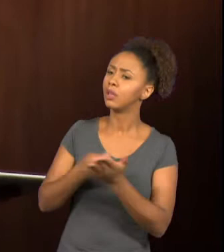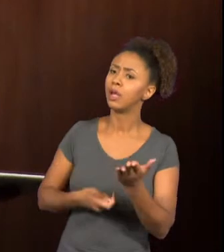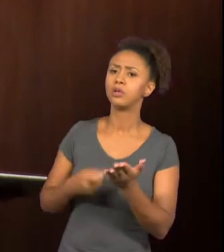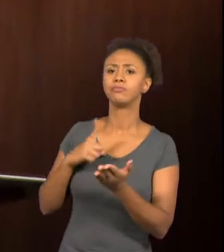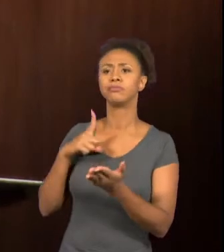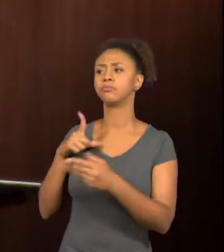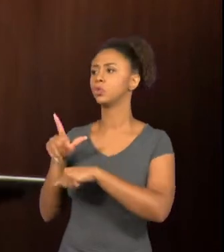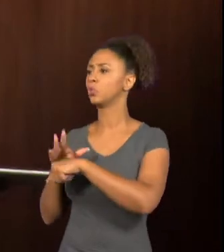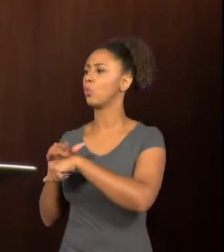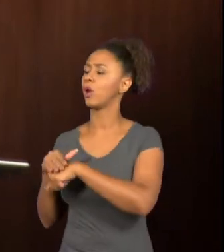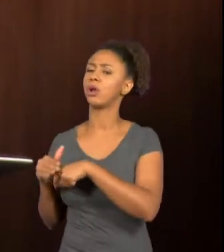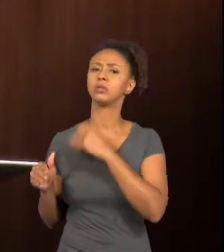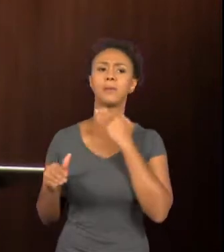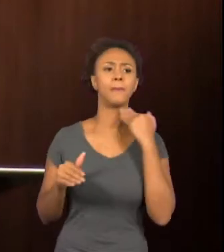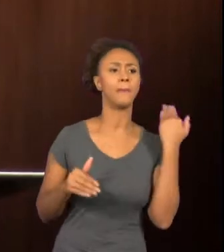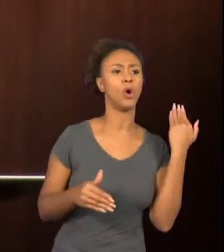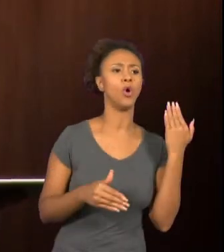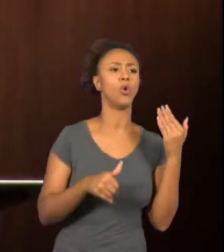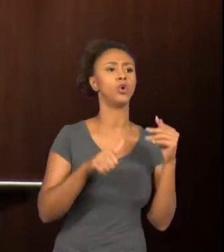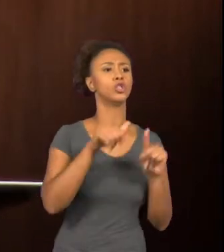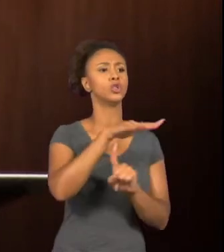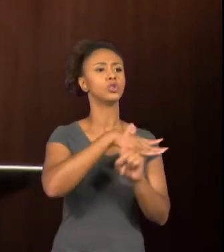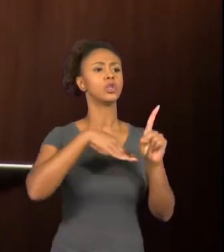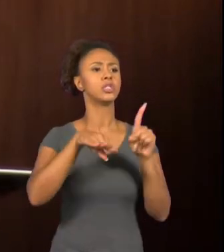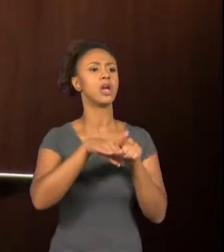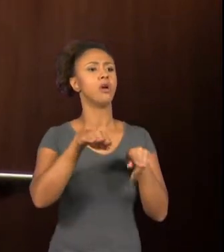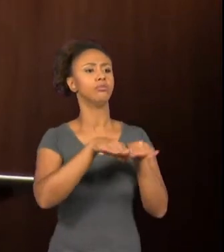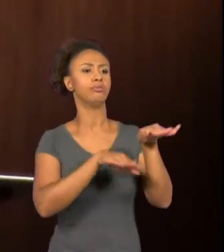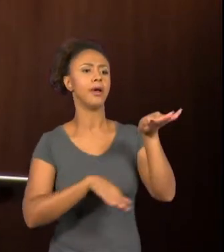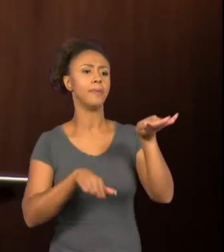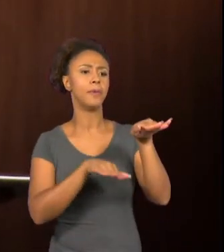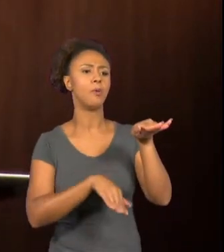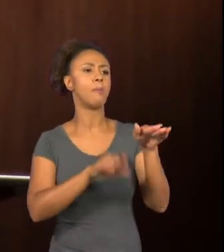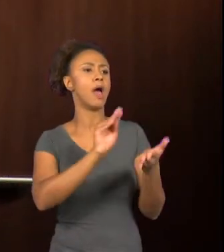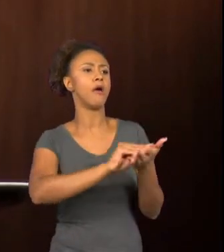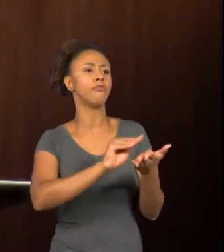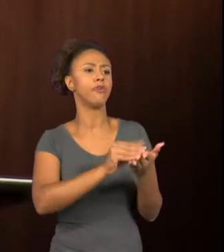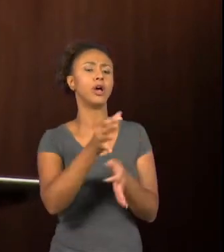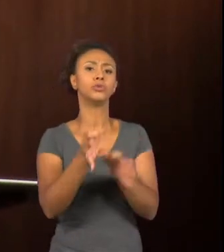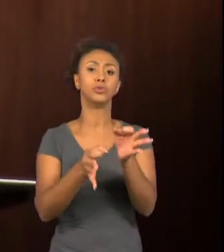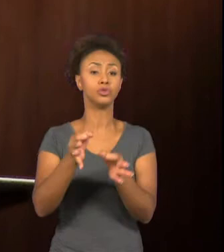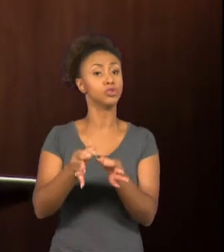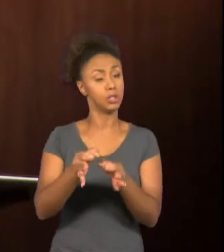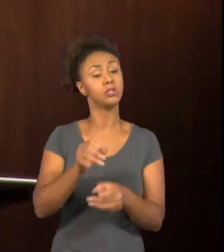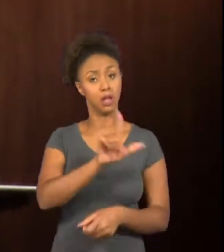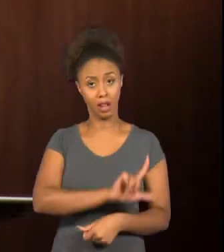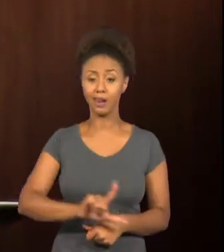DESIGUALDADES, AS INJUSTIÇAS SOCIAIS, TUDO ISSO É ASSUNTO DA LITERATURA. E, MUITAS VEZES, ESSA